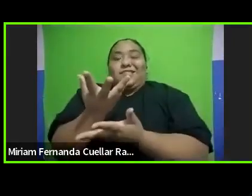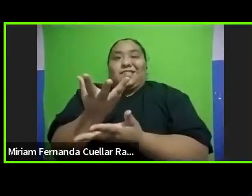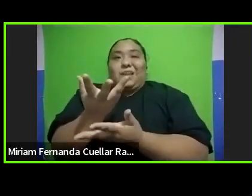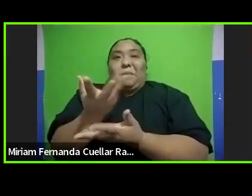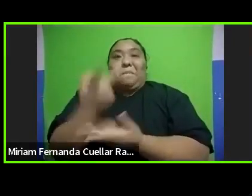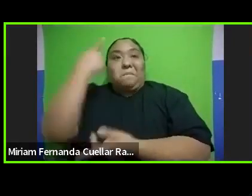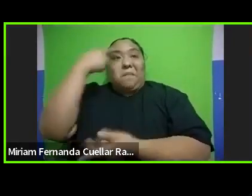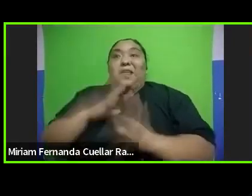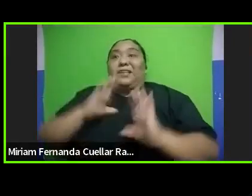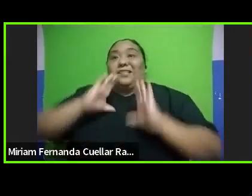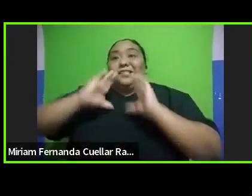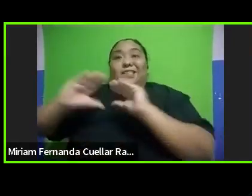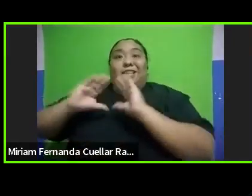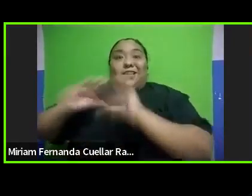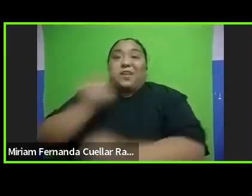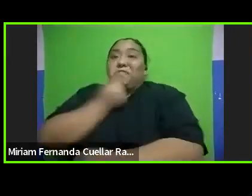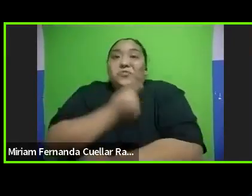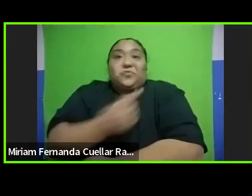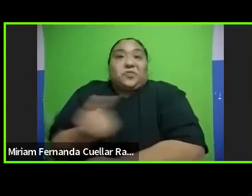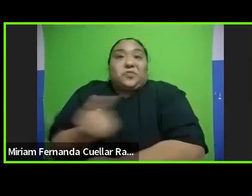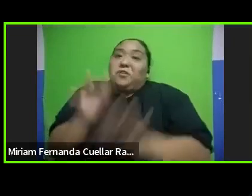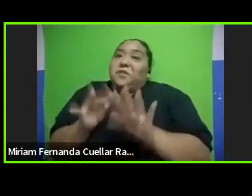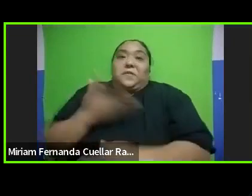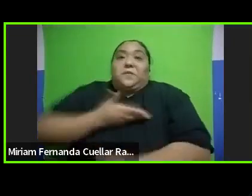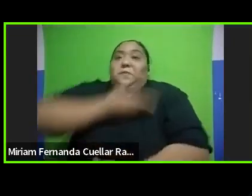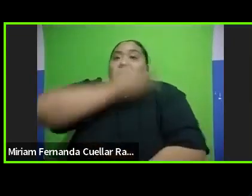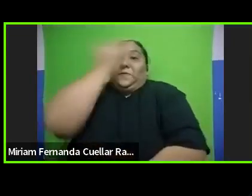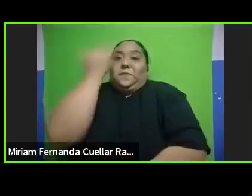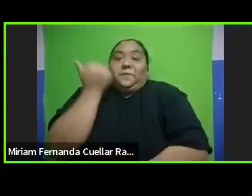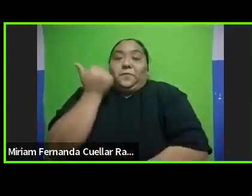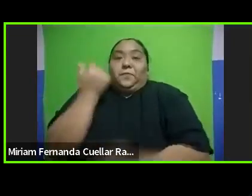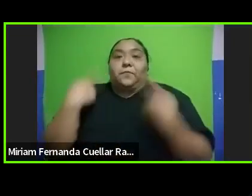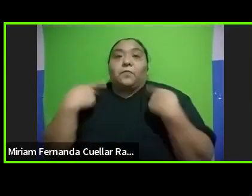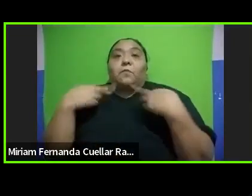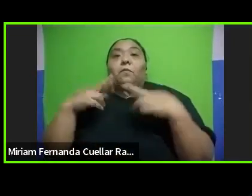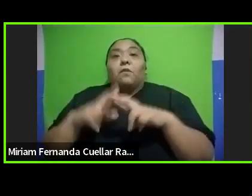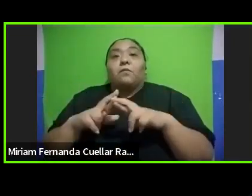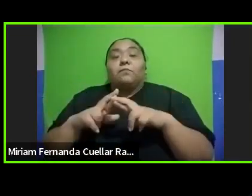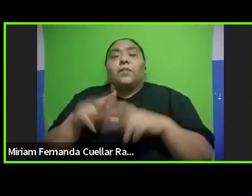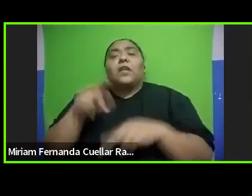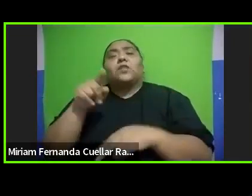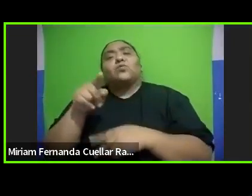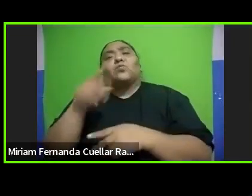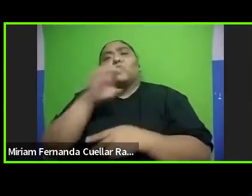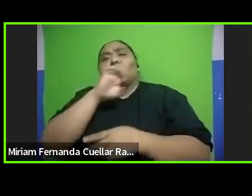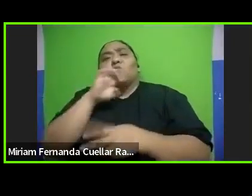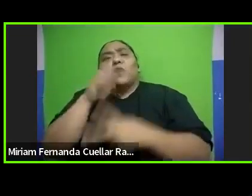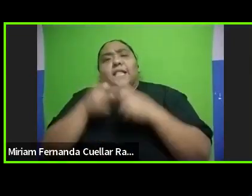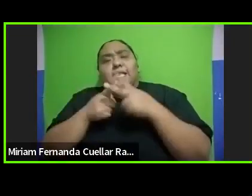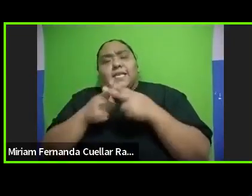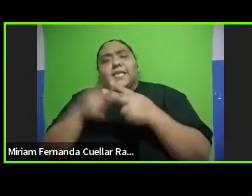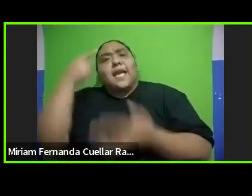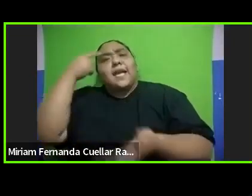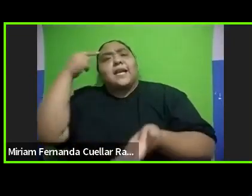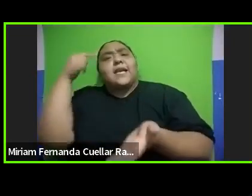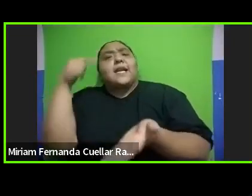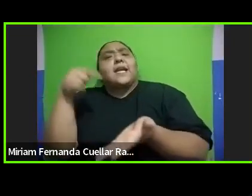y para poder para poderles enseñar P P. Ea. Si ella cree que P. Ea, si ella cree que